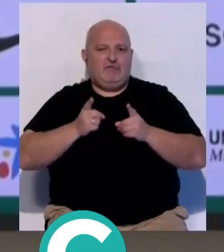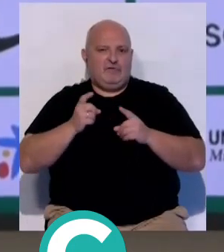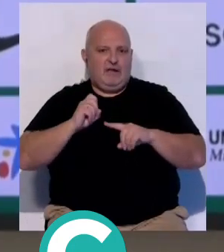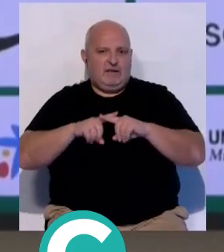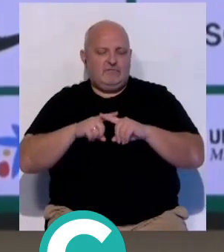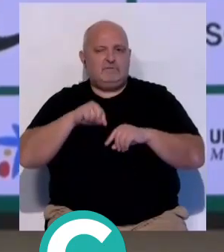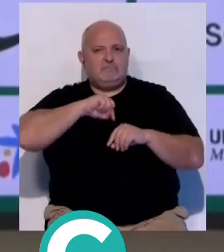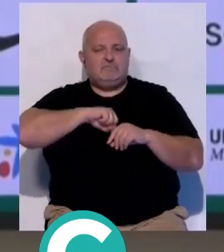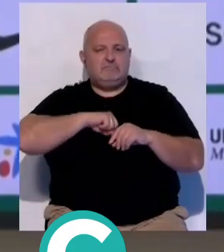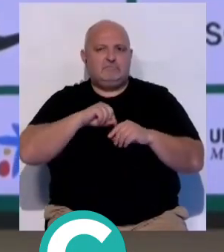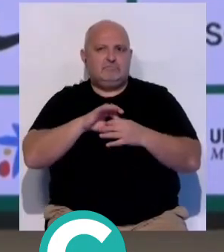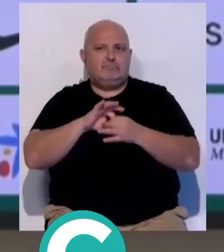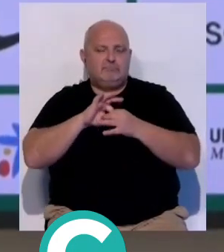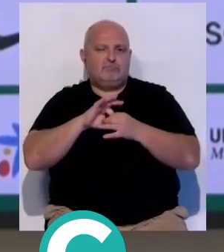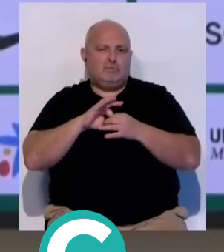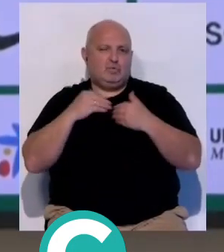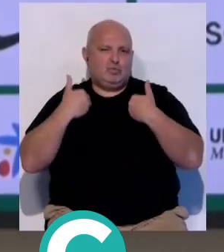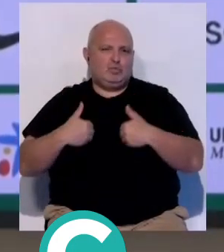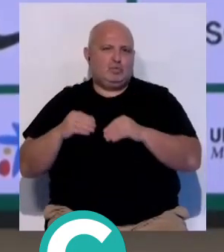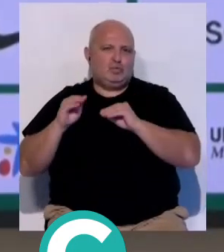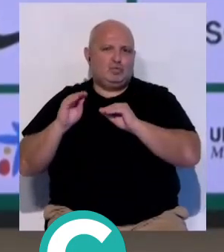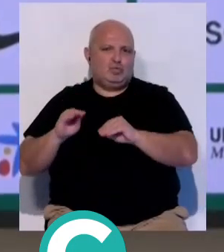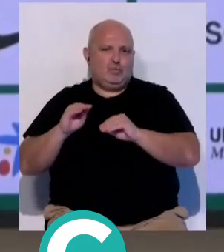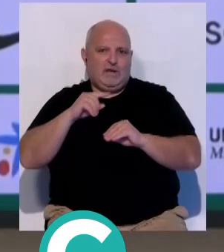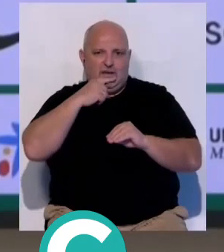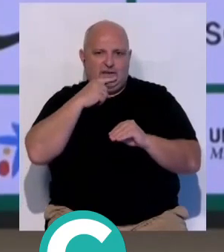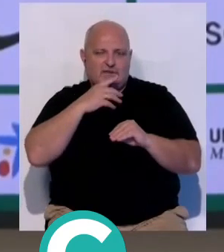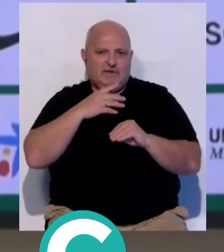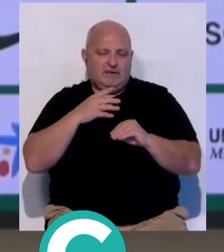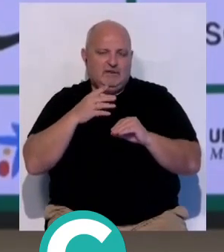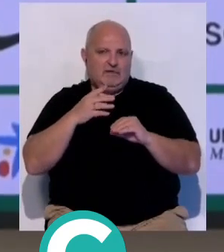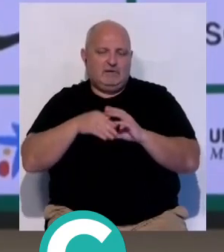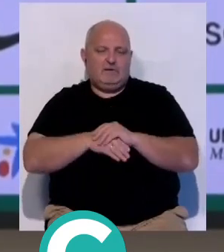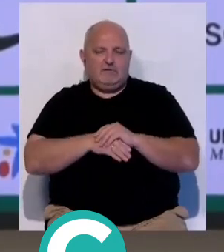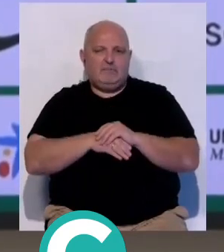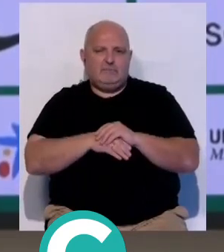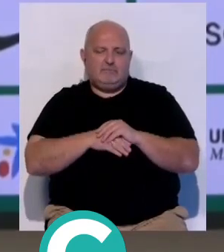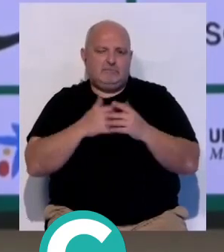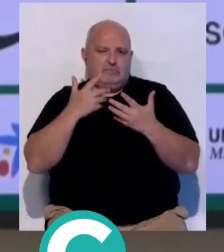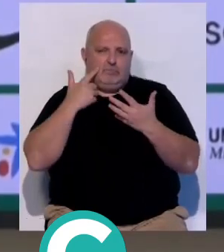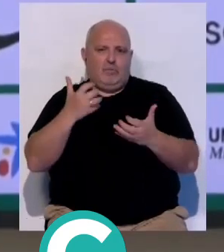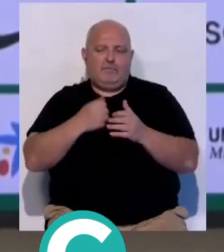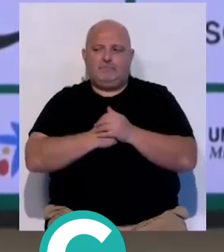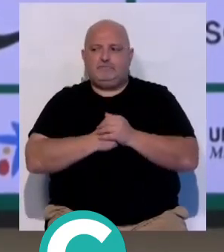un sentido de arraigo muy particular no una ciudad que tiene ese arraigo muy marcado y yo